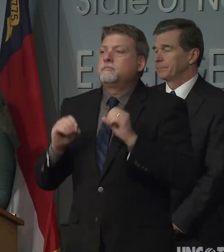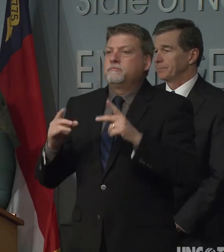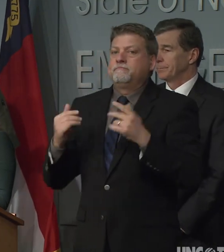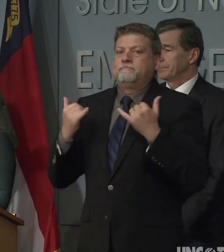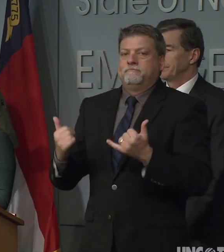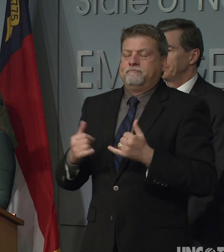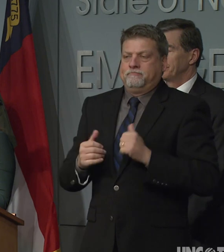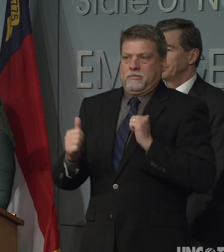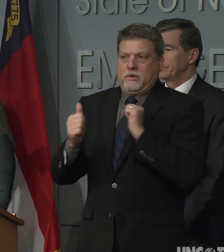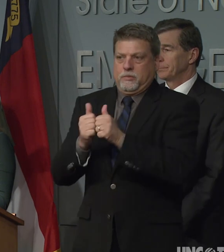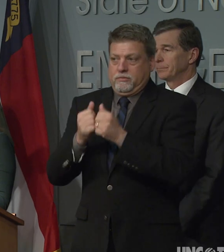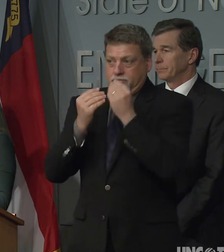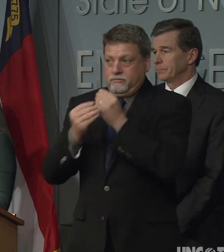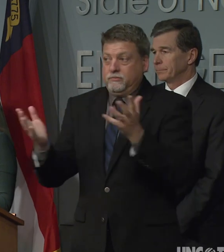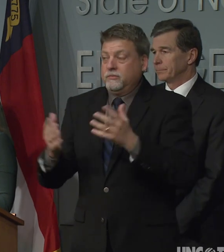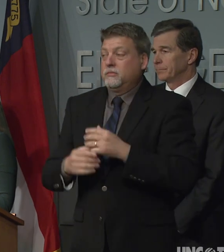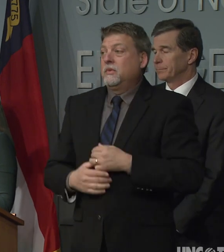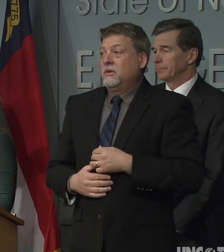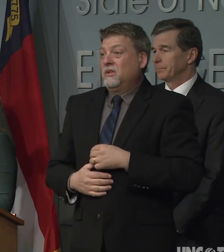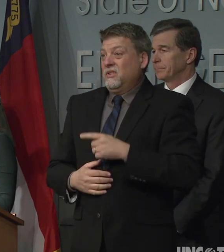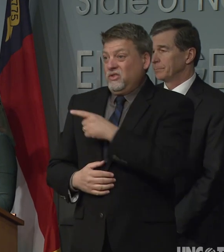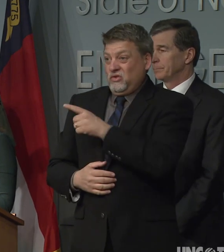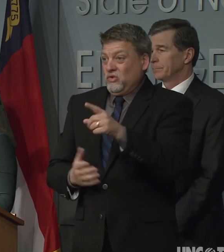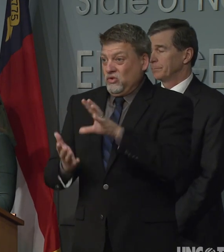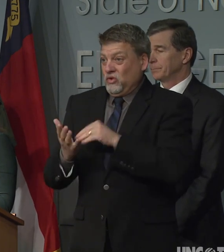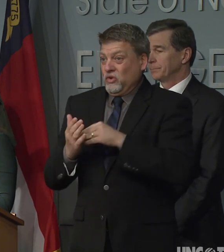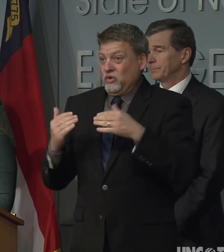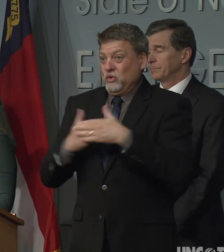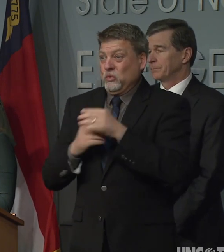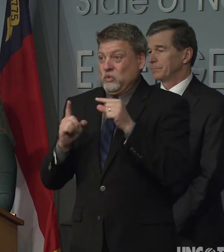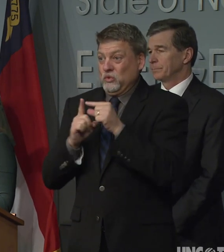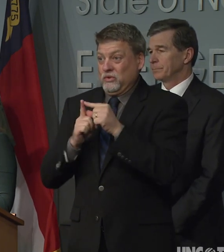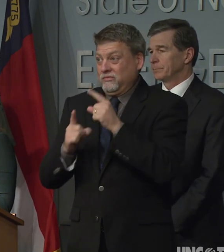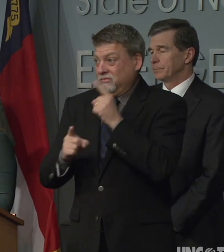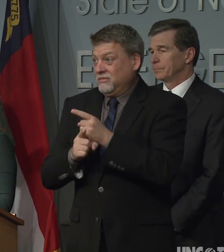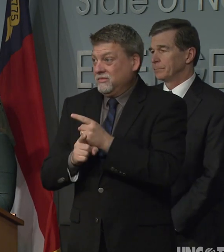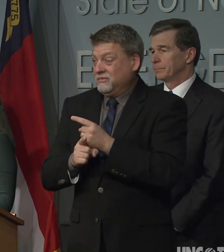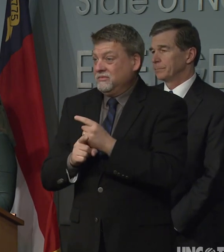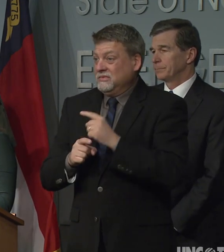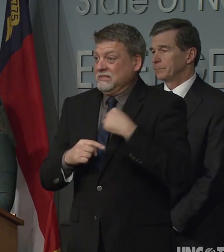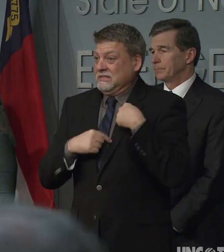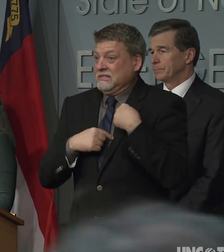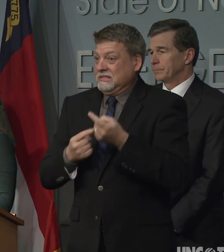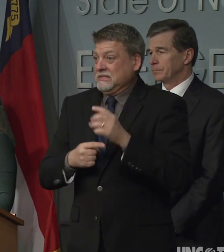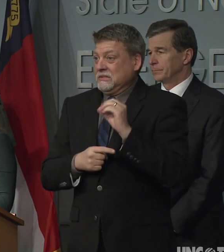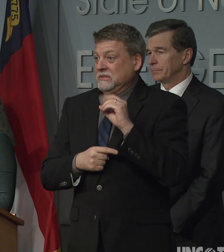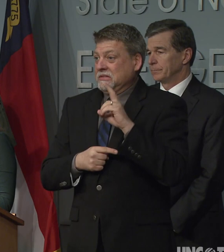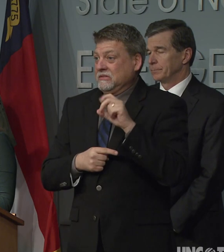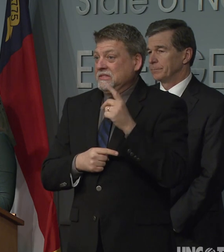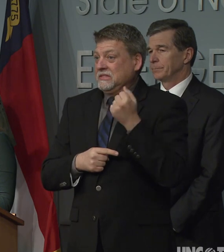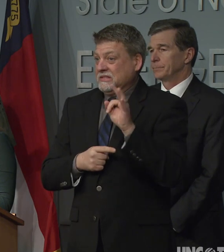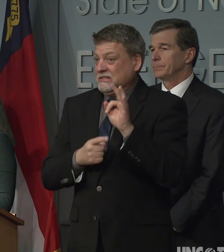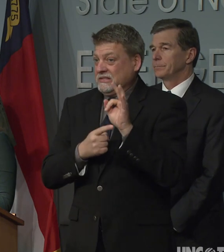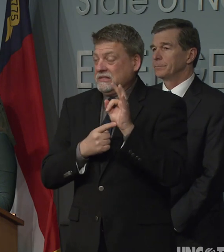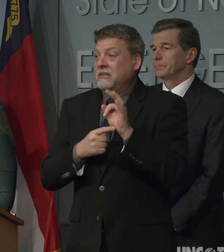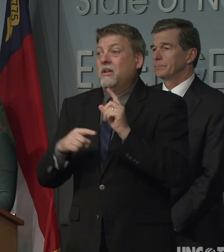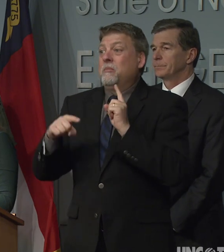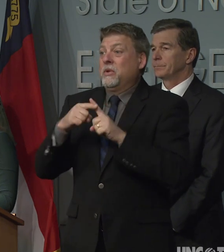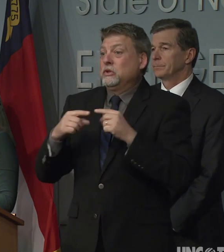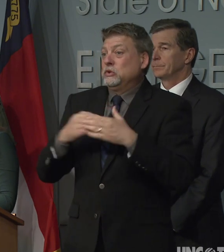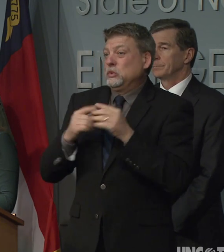Así todos. Nosotros hemos aprendido un nuevo término como resultado de covid diecinueve distanciamiento social